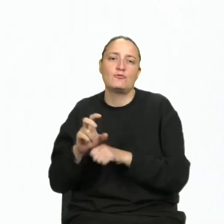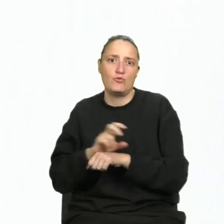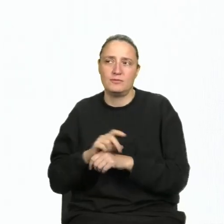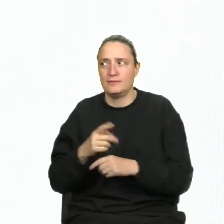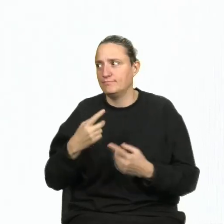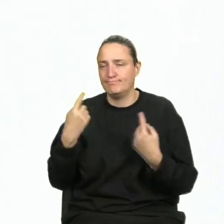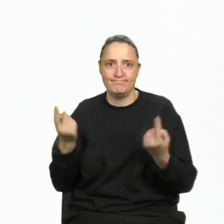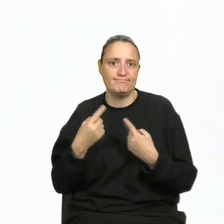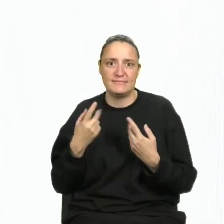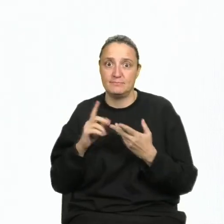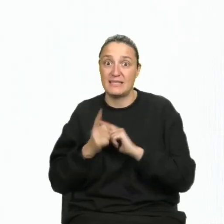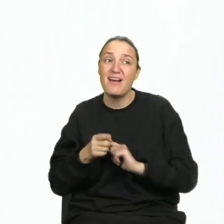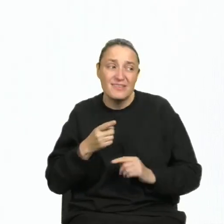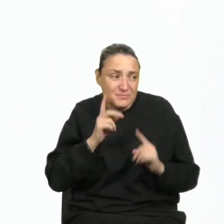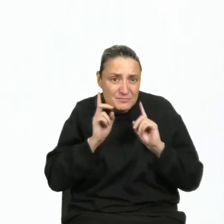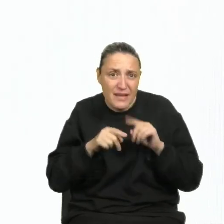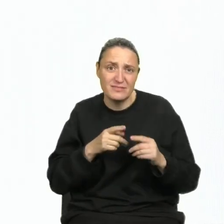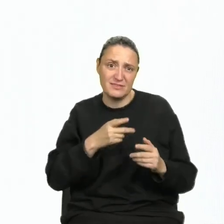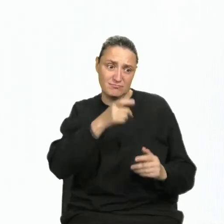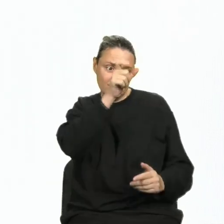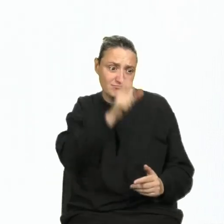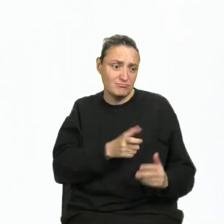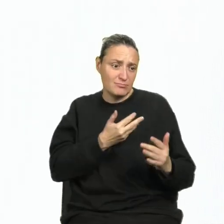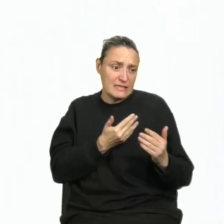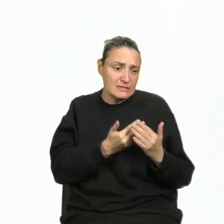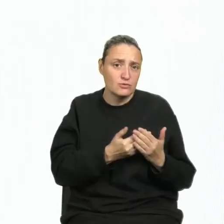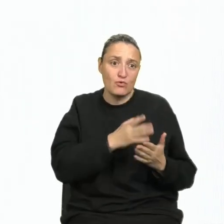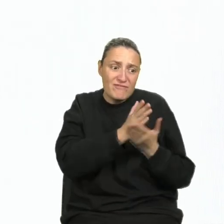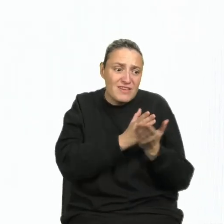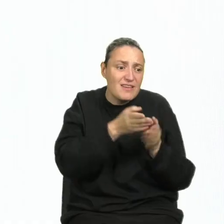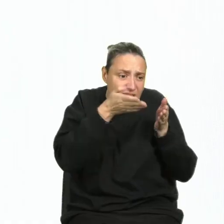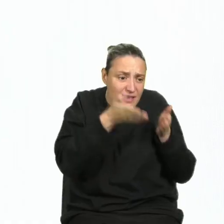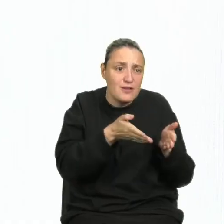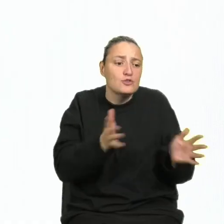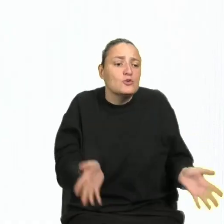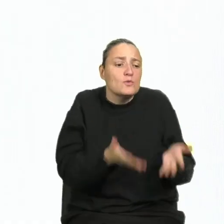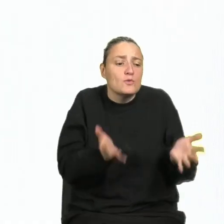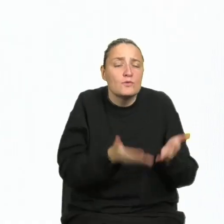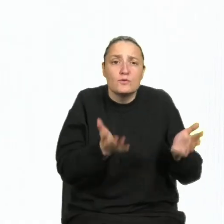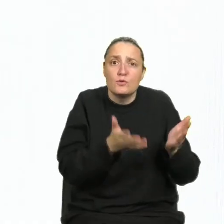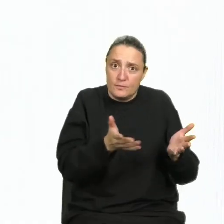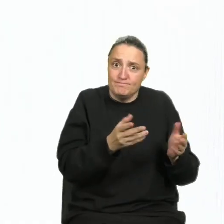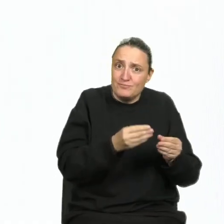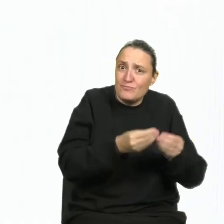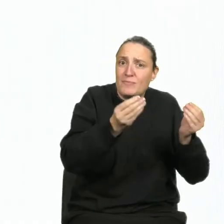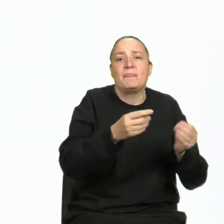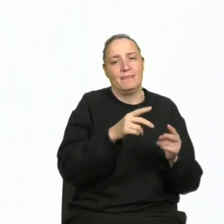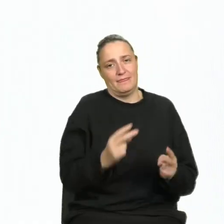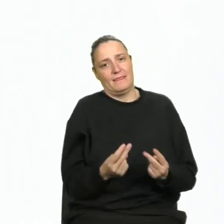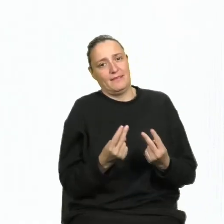to nadal bliskość człowieka, wiara w drugiego człowieka, to dmuchanie w jego skrzydła jest czymś najważniejszym. I to tak,